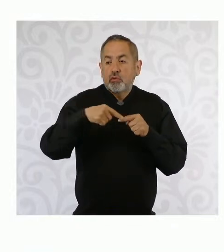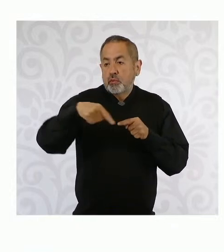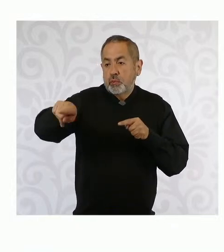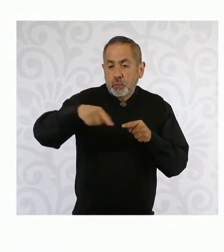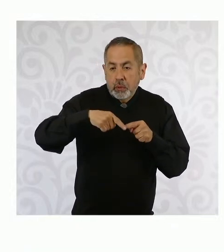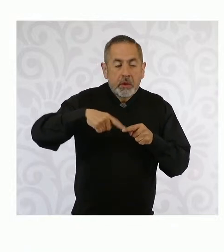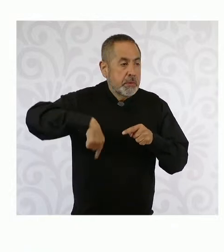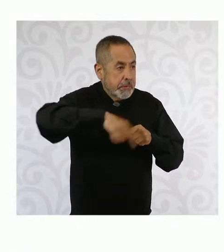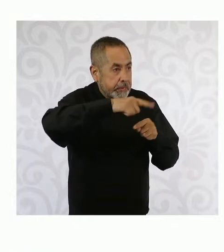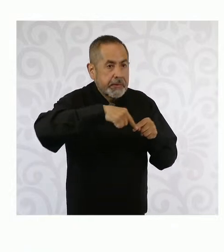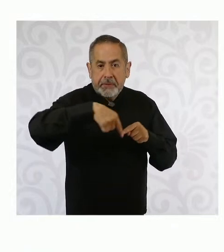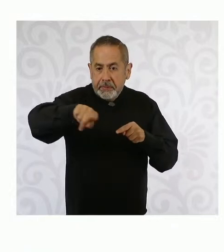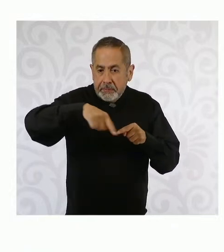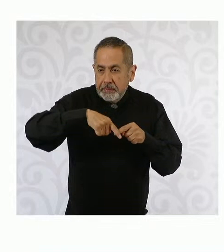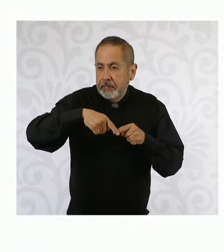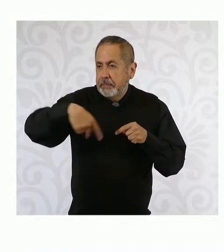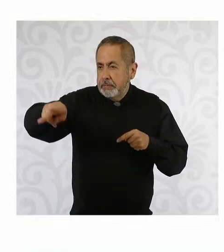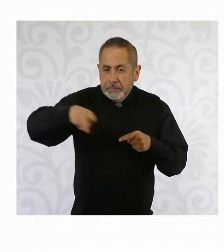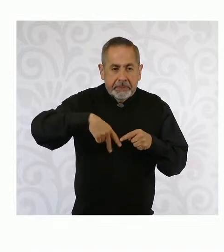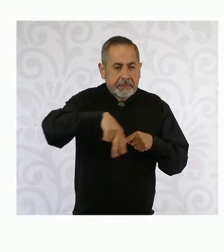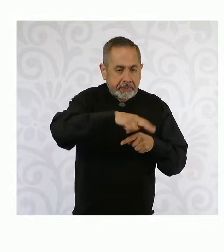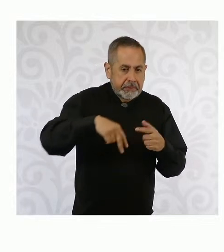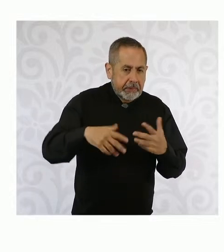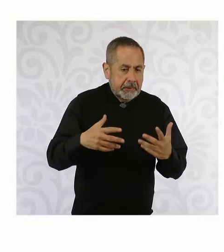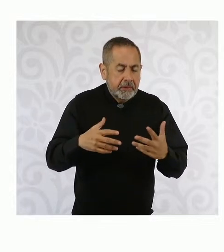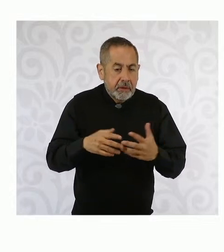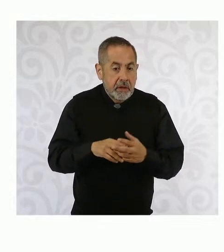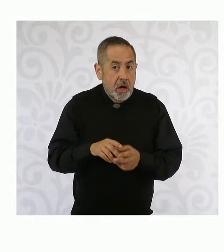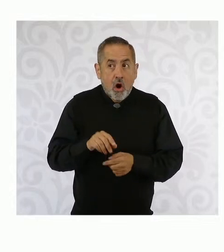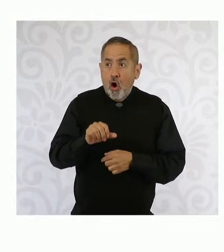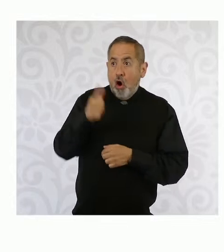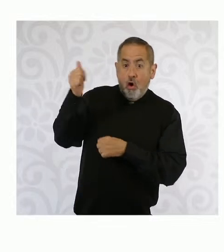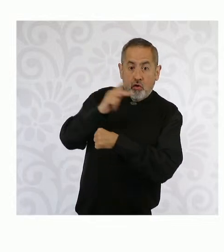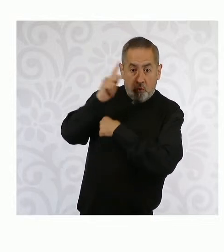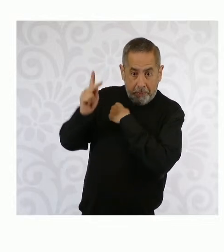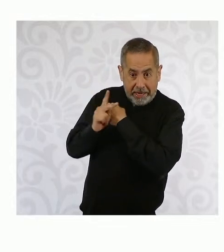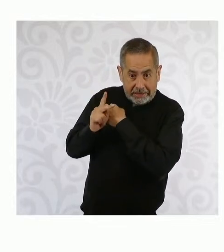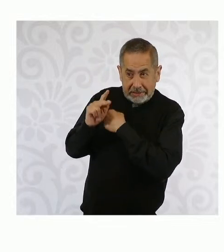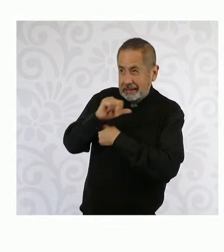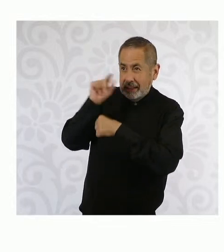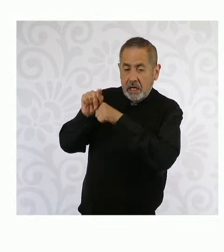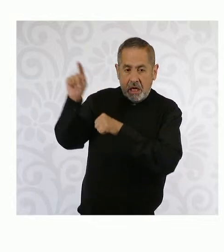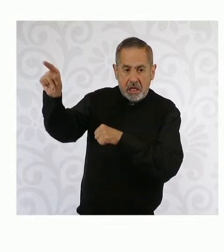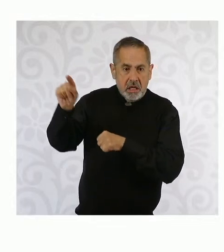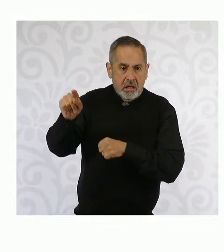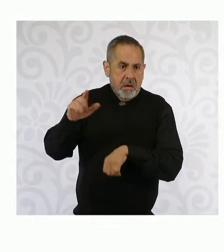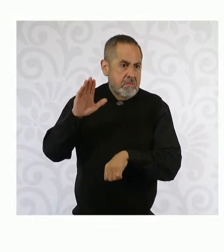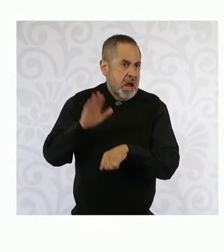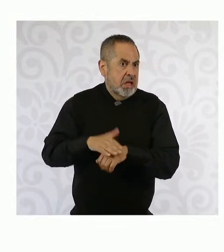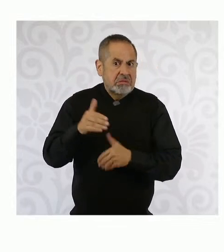países similares a México estos vehículos están teniendo un auge tan solo en China y en India la